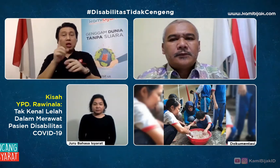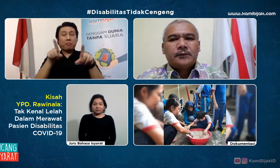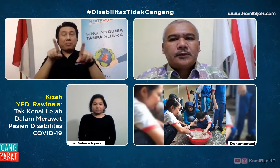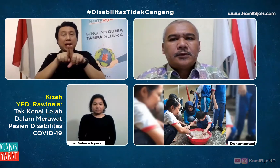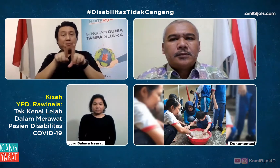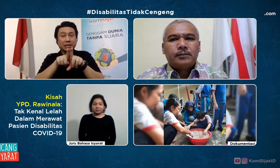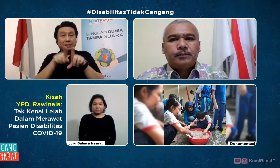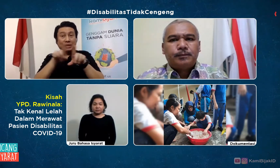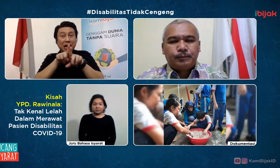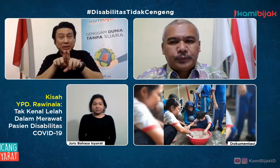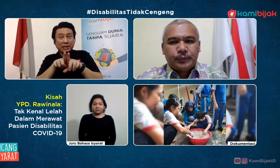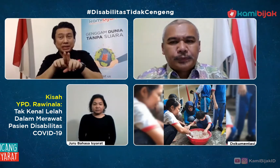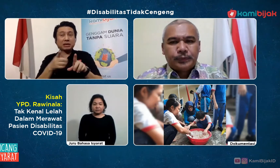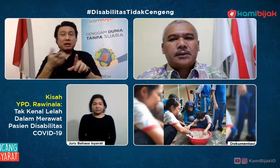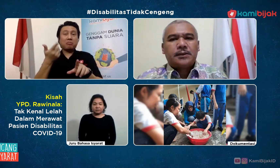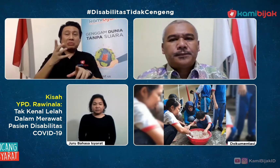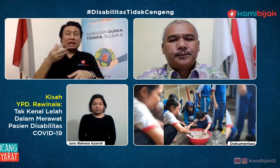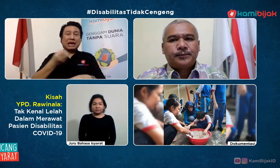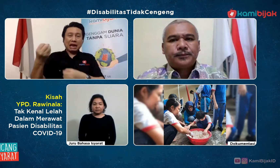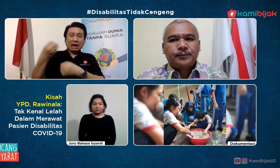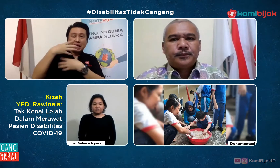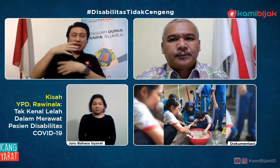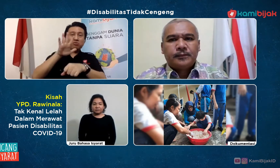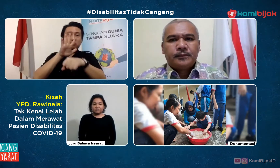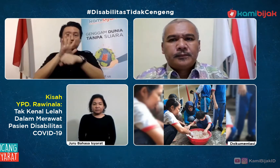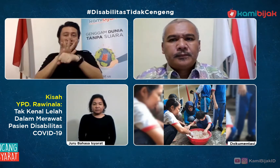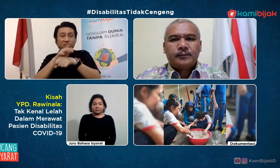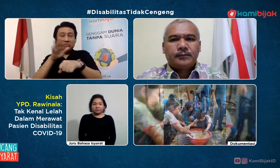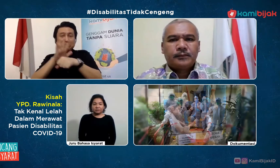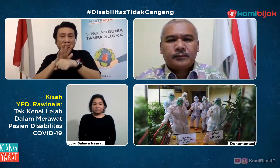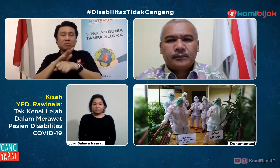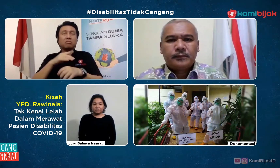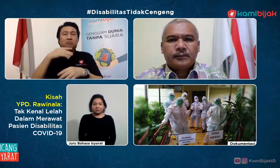Apakah pendamping yang jika sudah dinyatakan positif covid-19